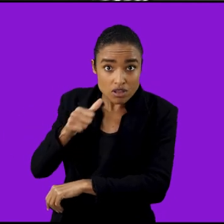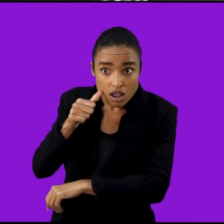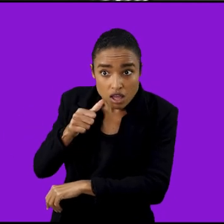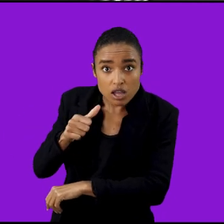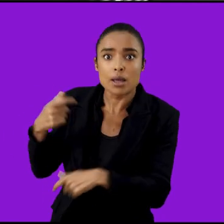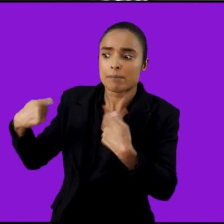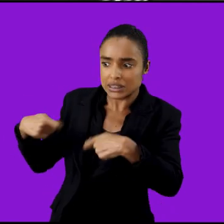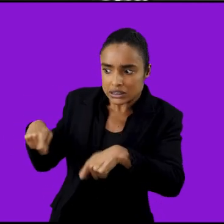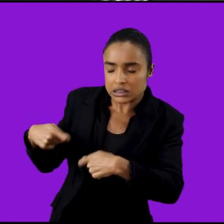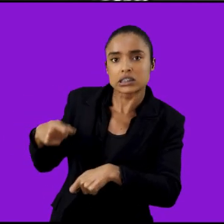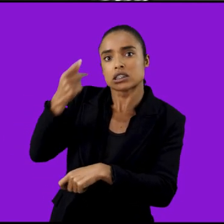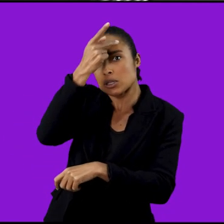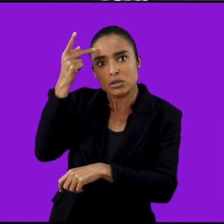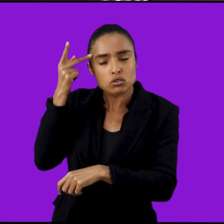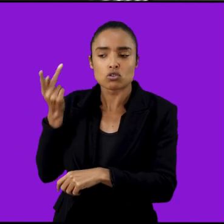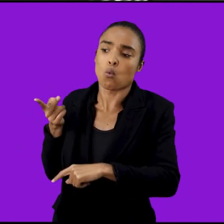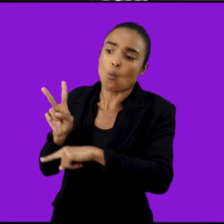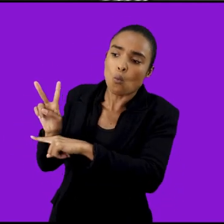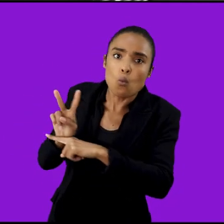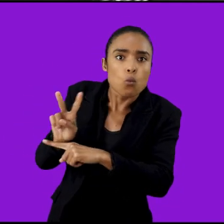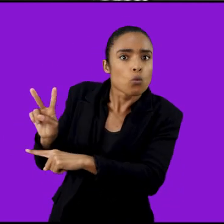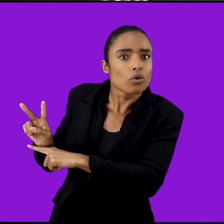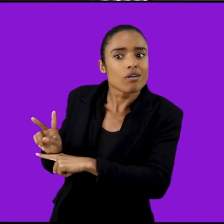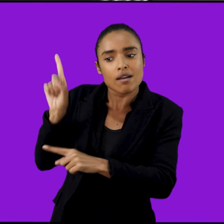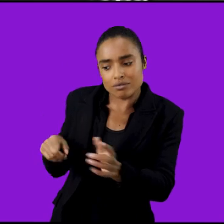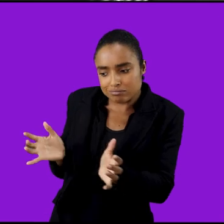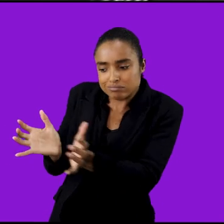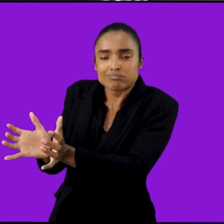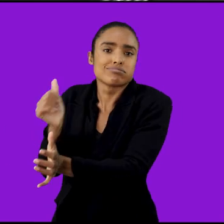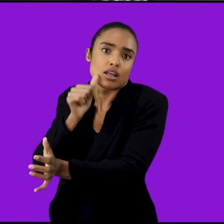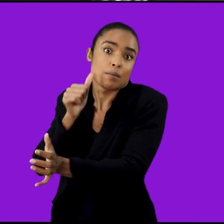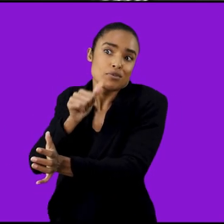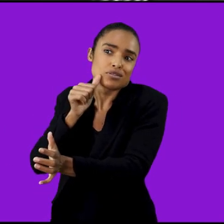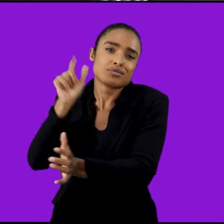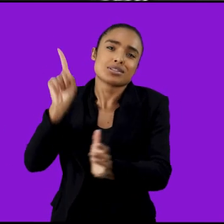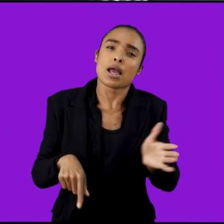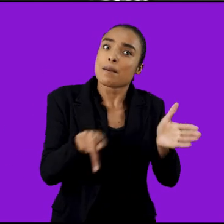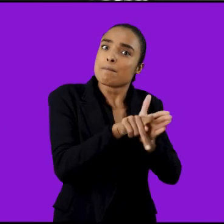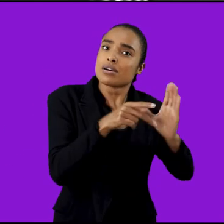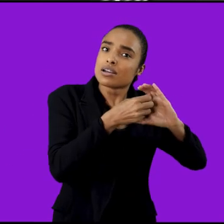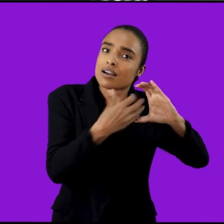É uma aldeia. Não tem. E assim, a característica da população negra. Uma das nossas especificidades